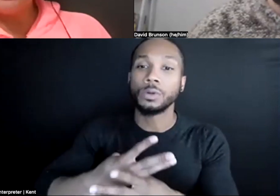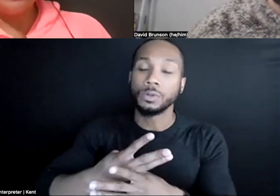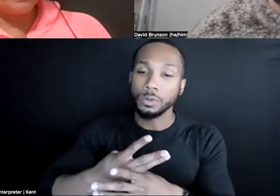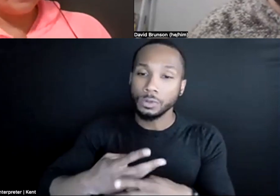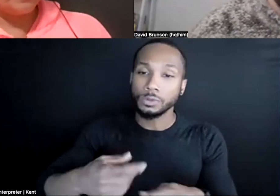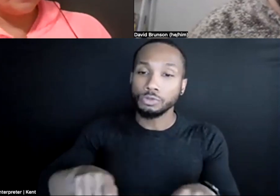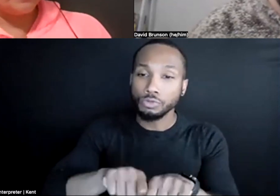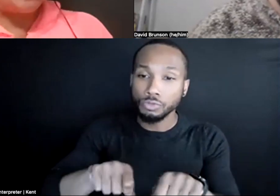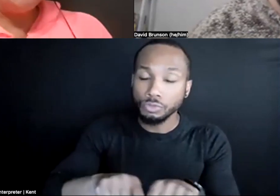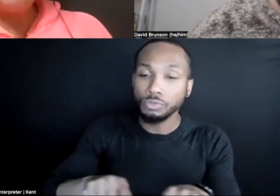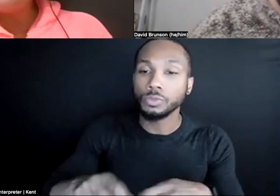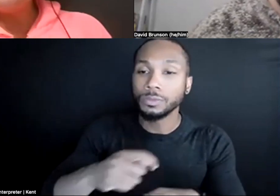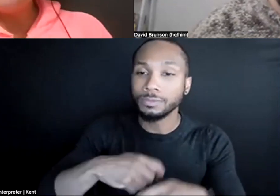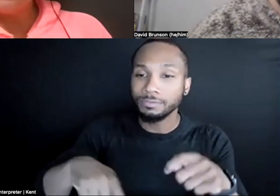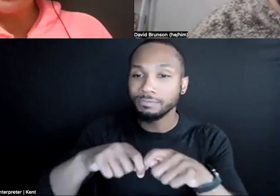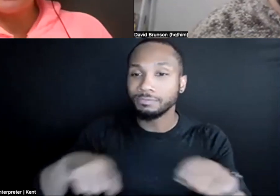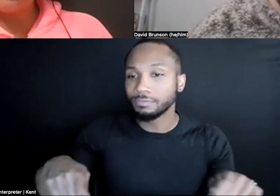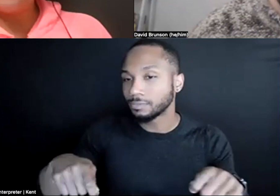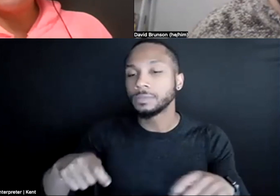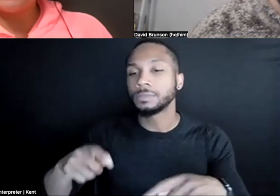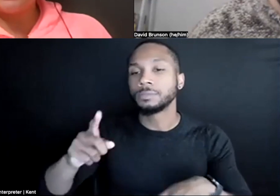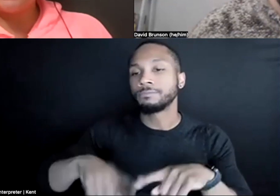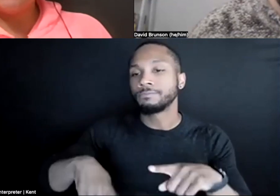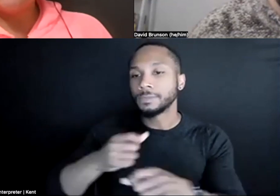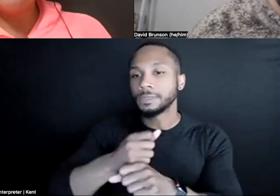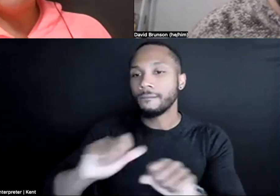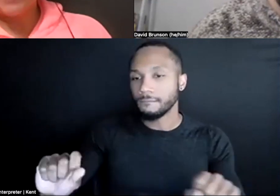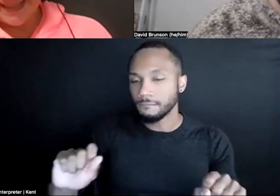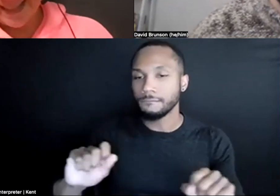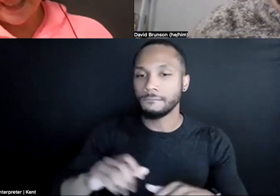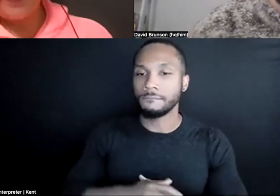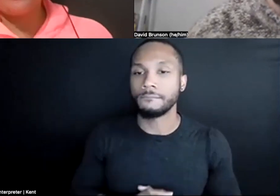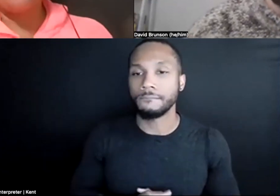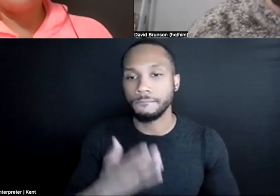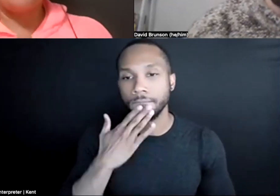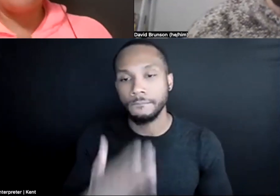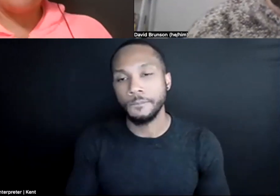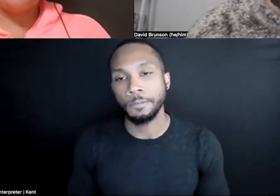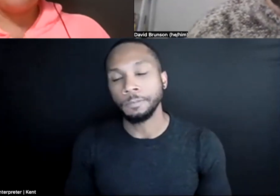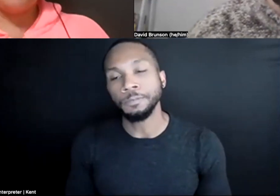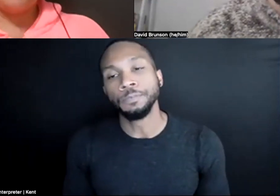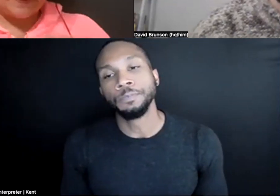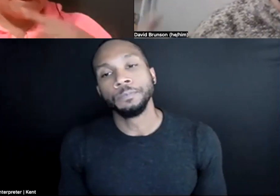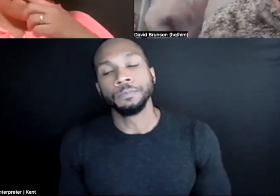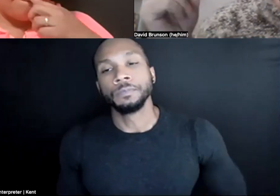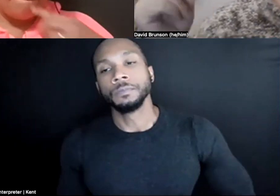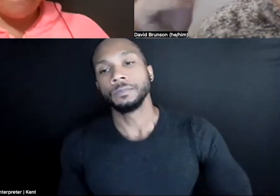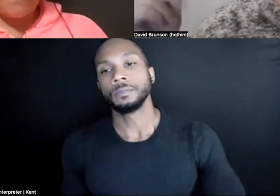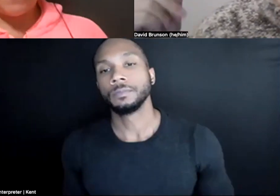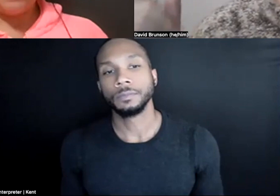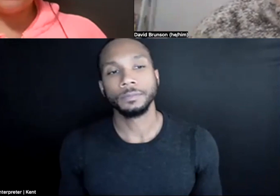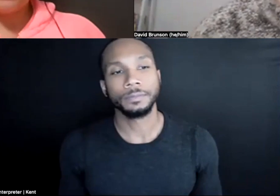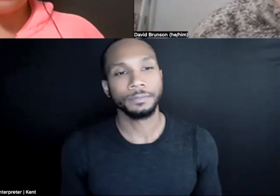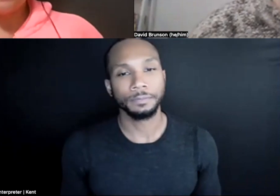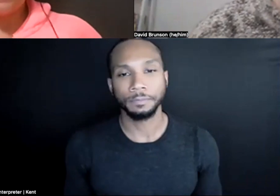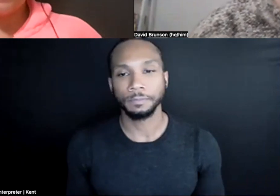Qué entienden los zapatos de libertad